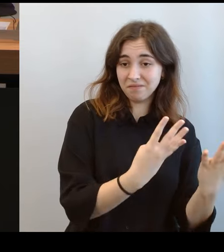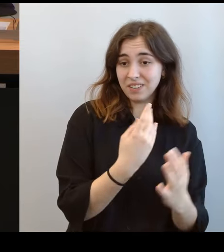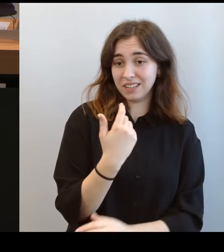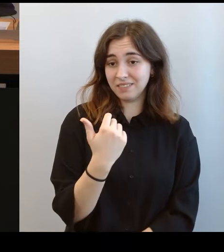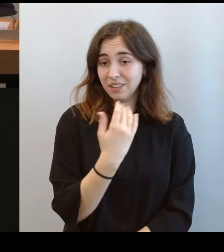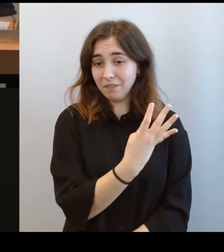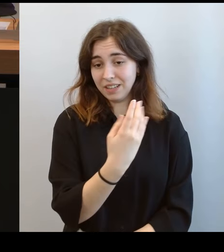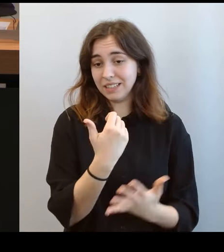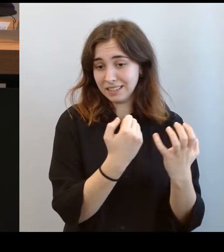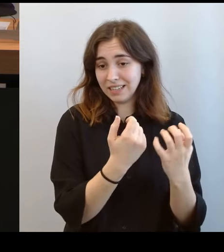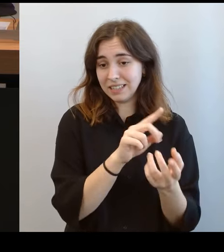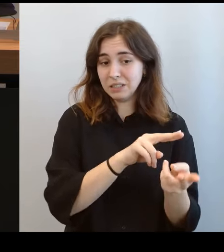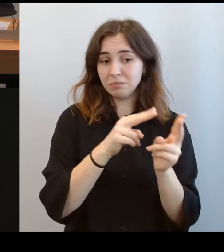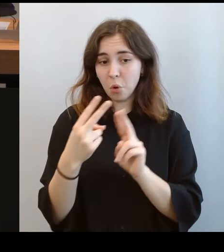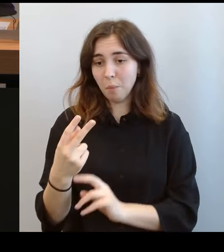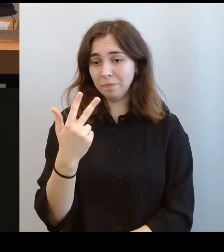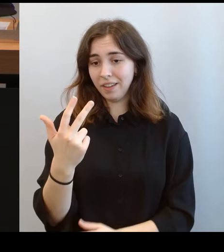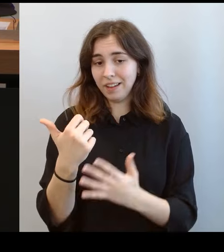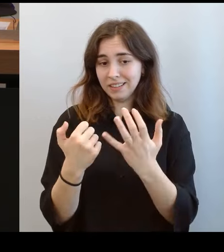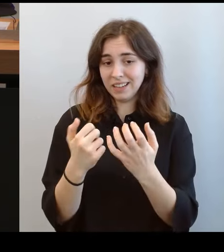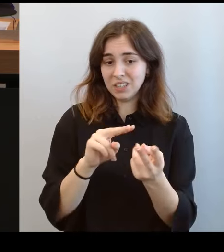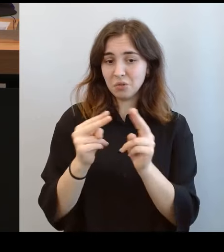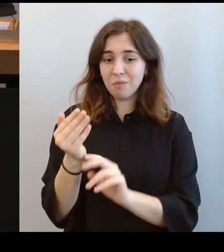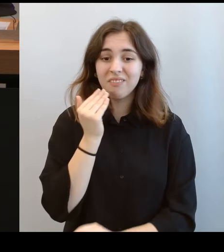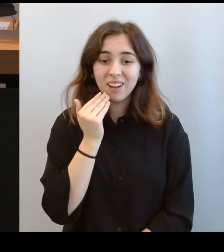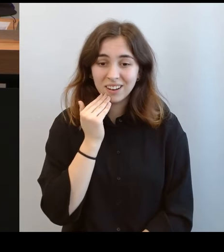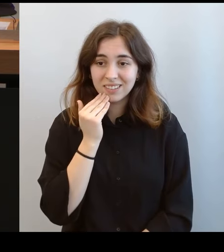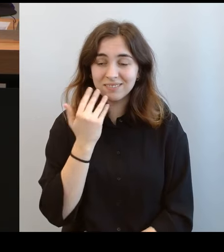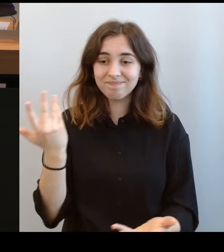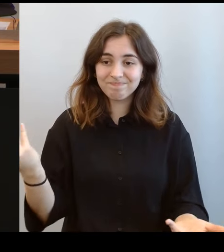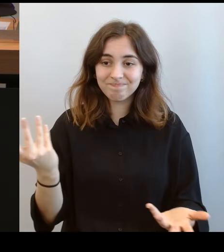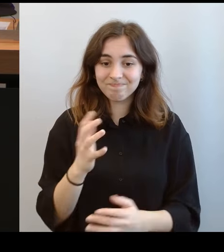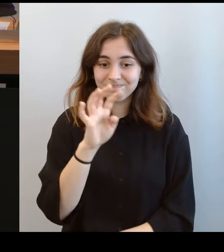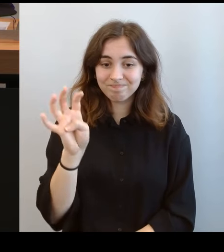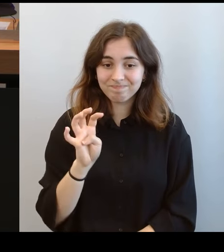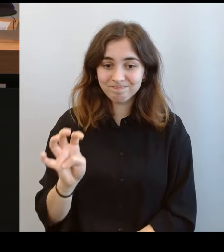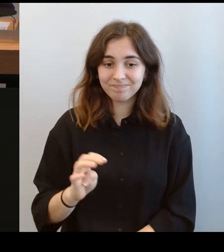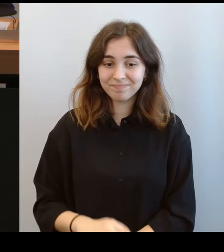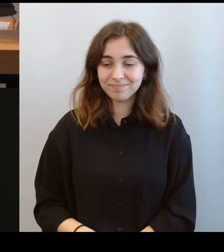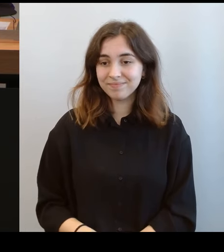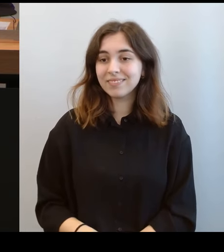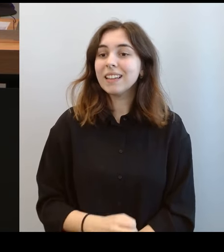zu einer solchen Einrichtung? Das muss sich erst noch richtig herumsprechen und etablieren. Da ist es leider